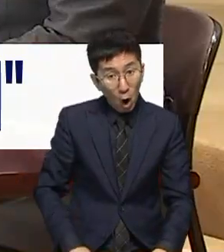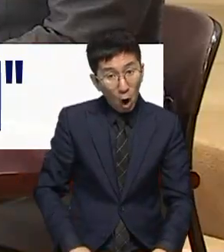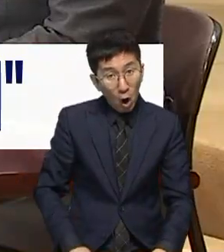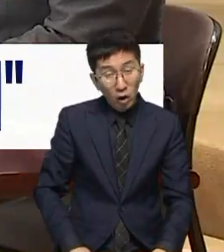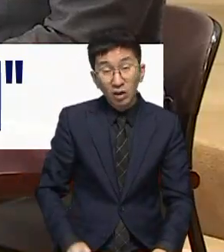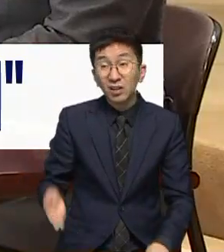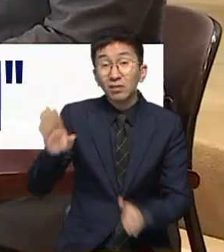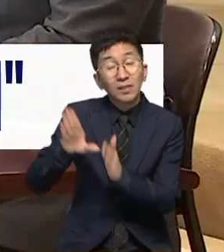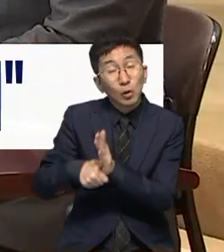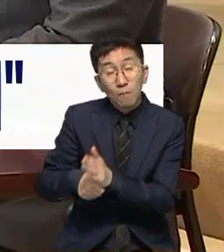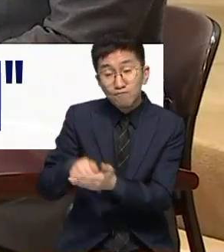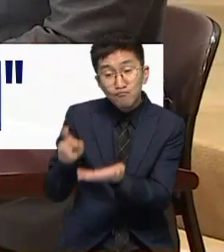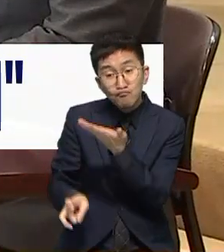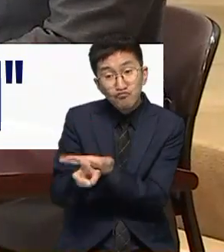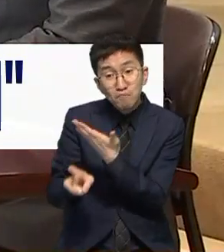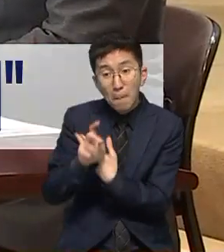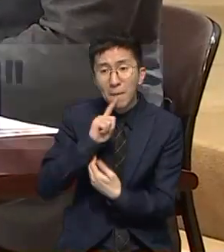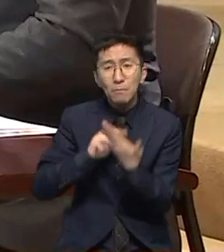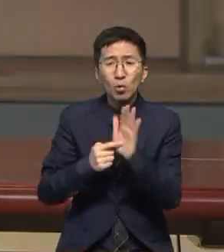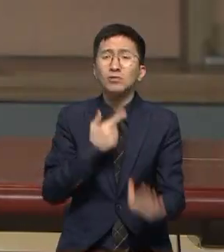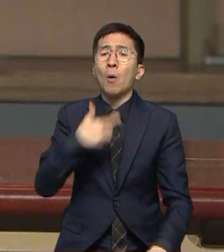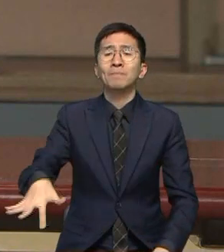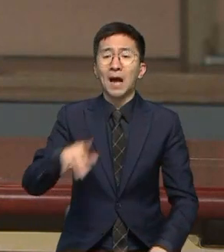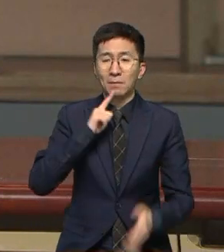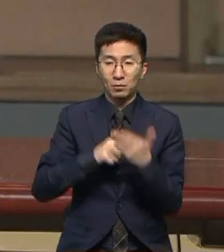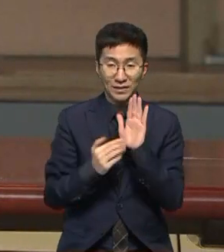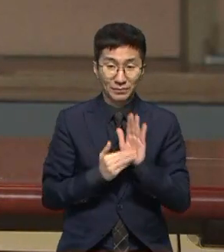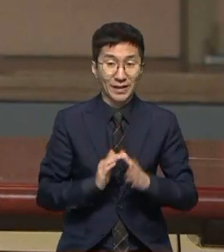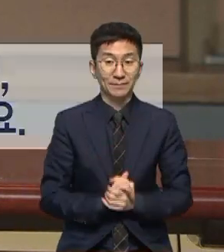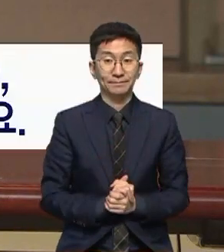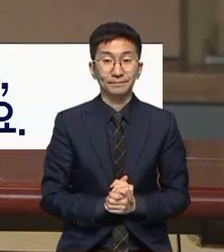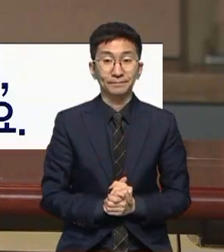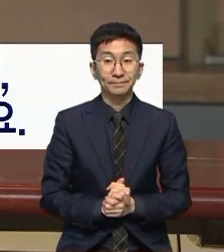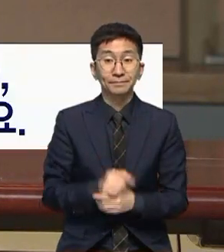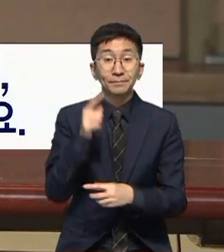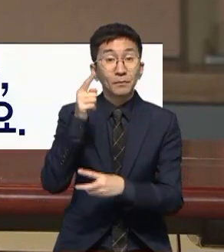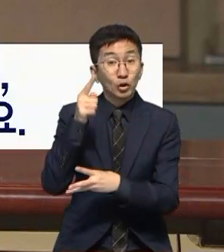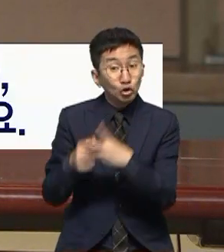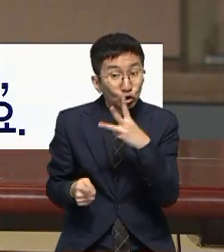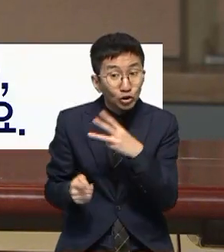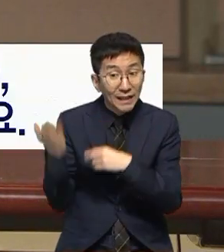맞받았습니다.